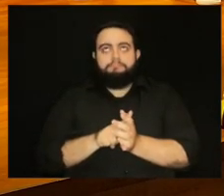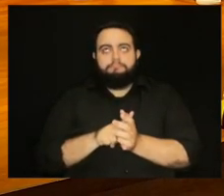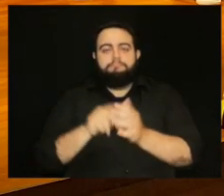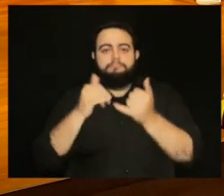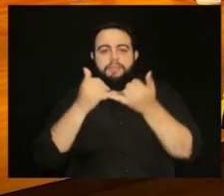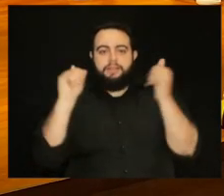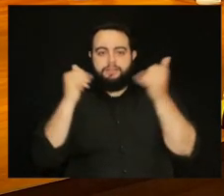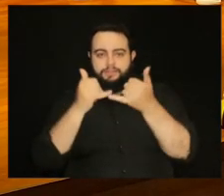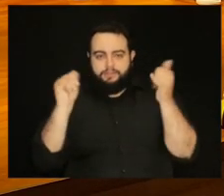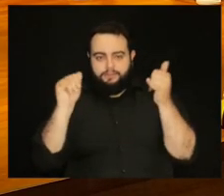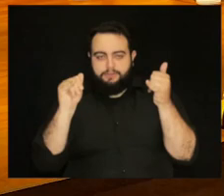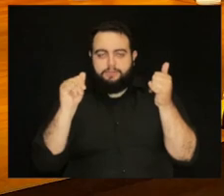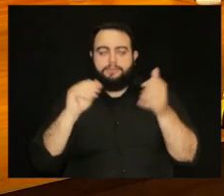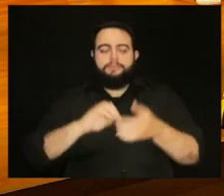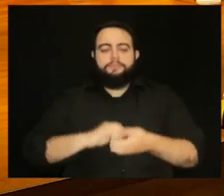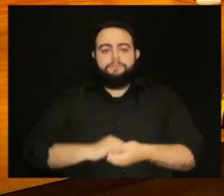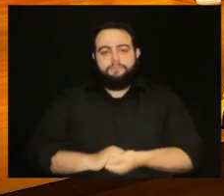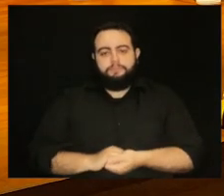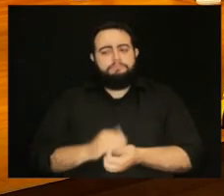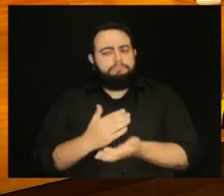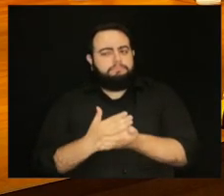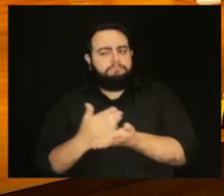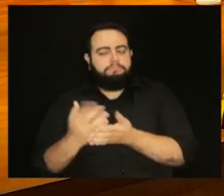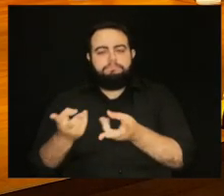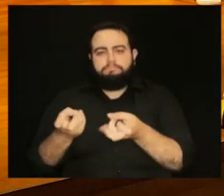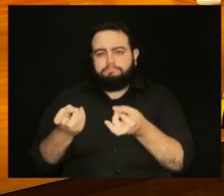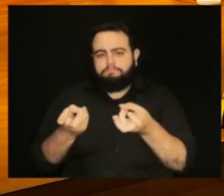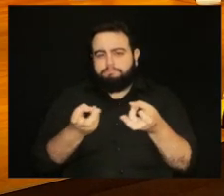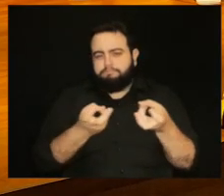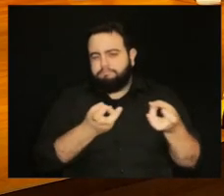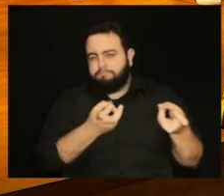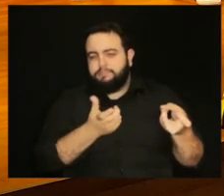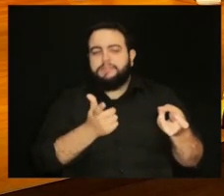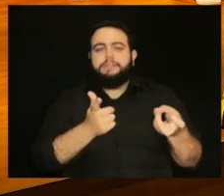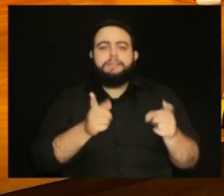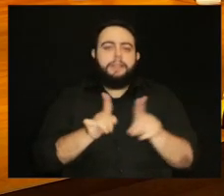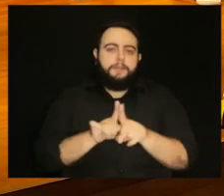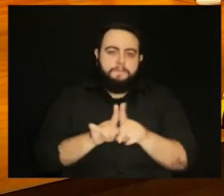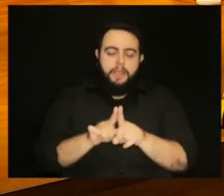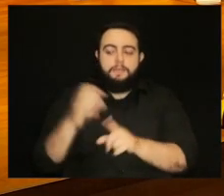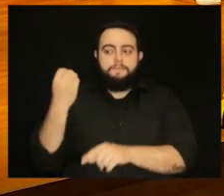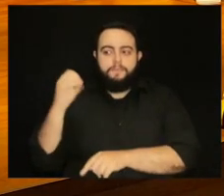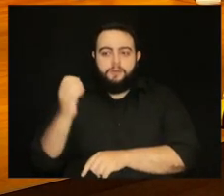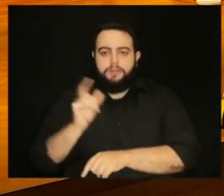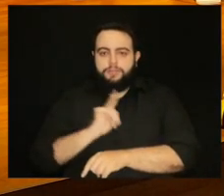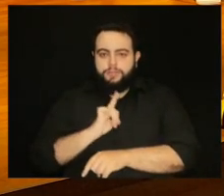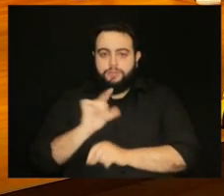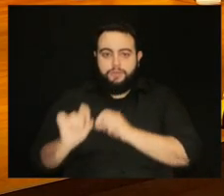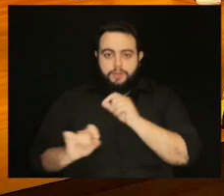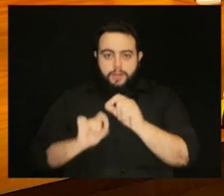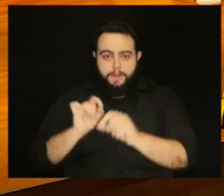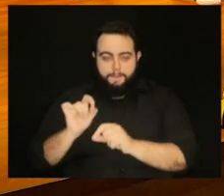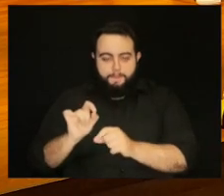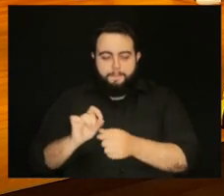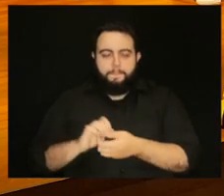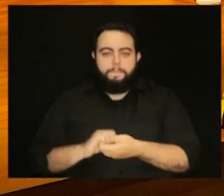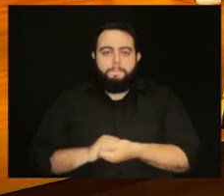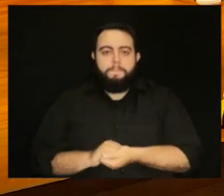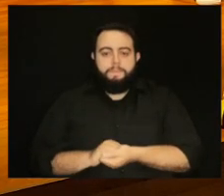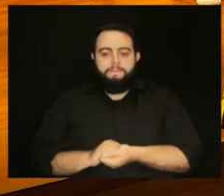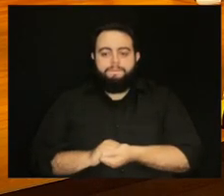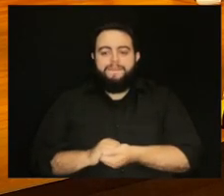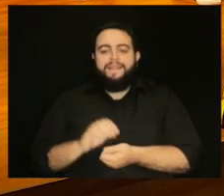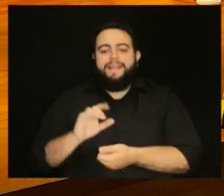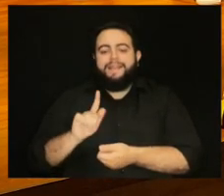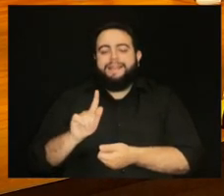em Porto Alegre tinha uma demanda muito grande, isso já també, em 1910, por gramofones. As pessoas